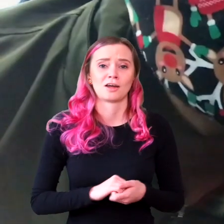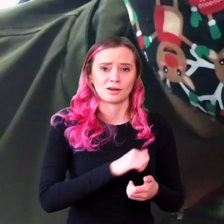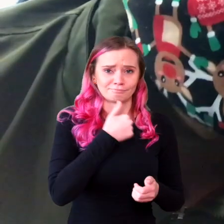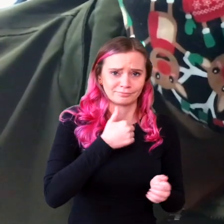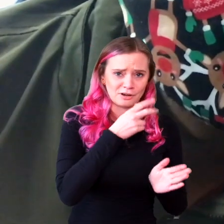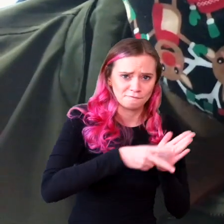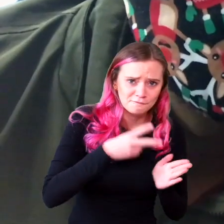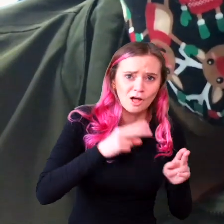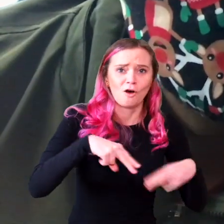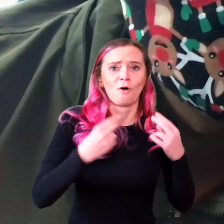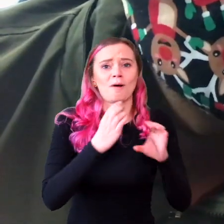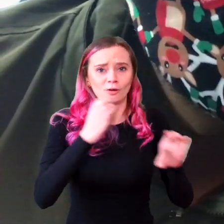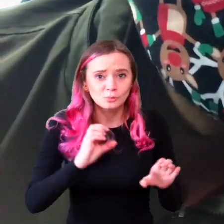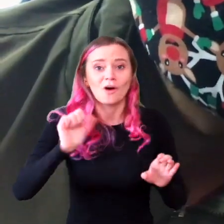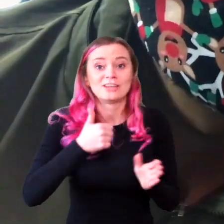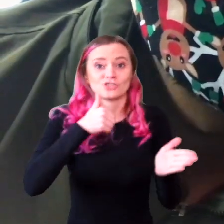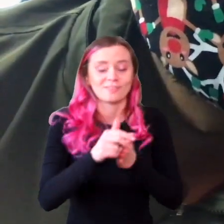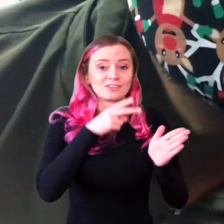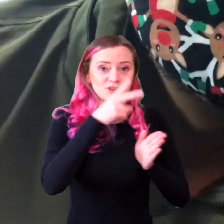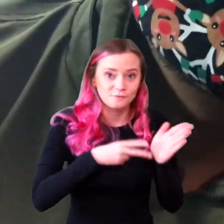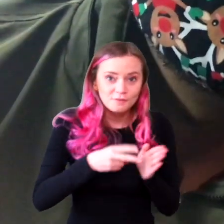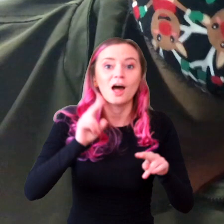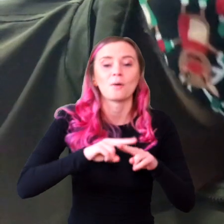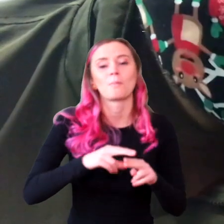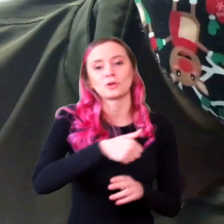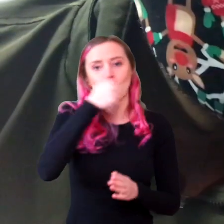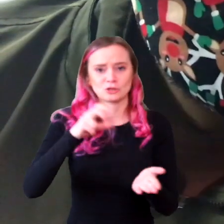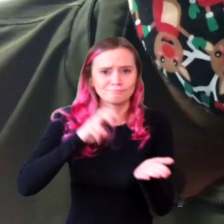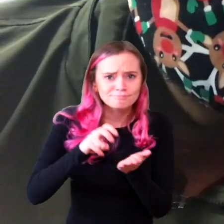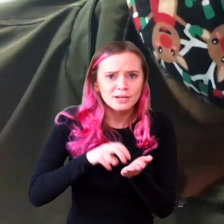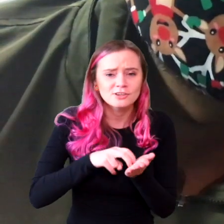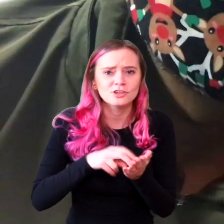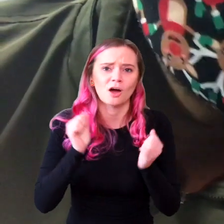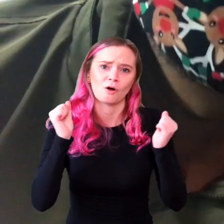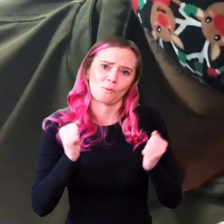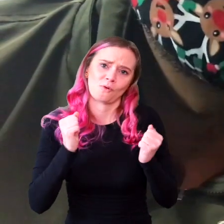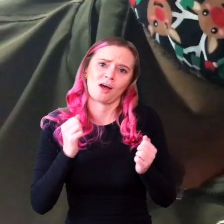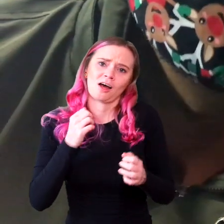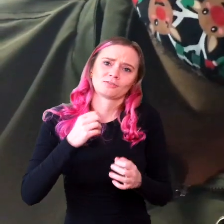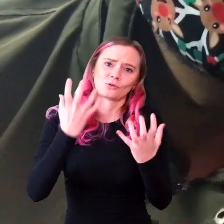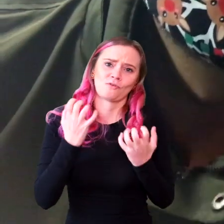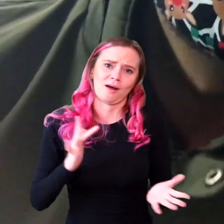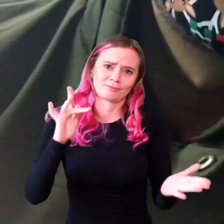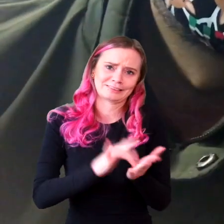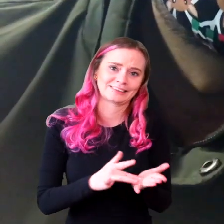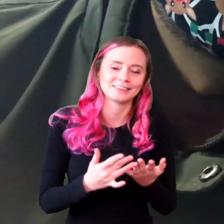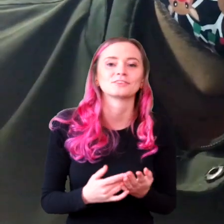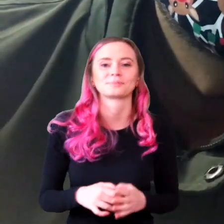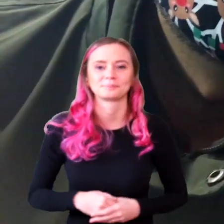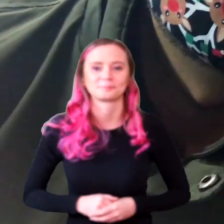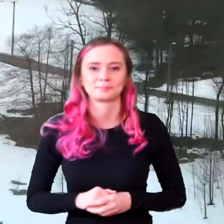Potom, co jsme jeli jedním vlakem, pak autobusem, teď jsme v dalším a posledním vlaku. Potom už "jen" hoďka pešky a jsme tam.